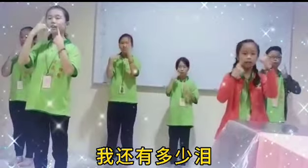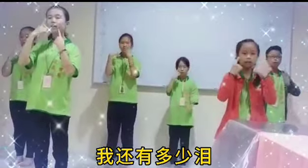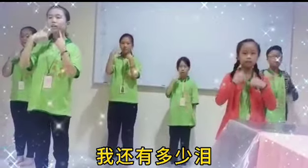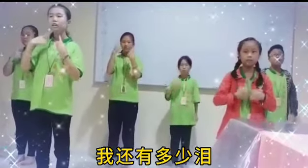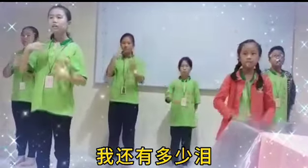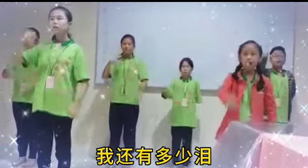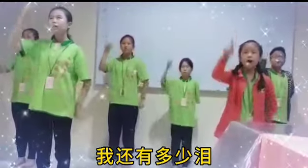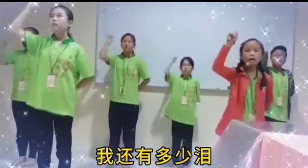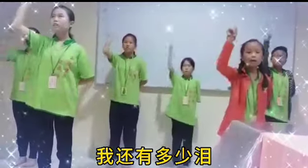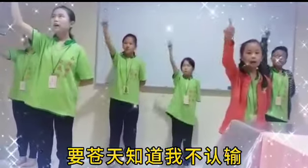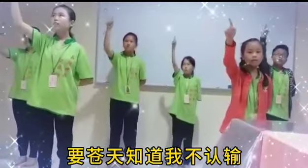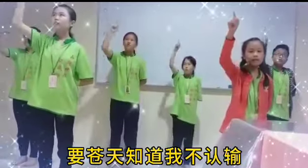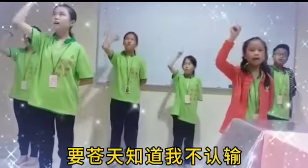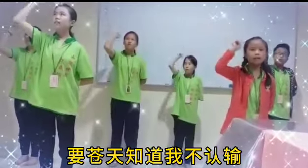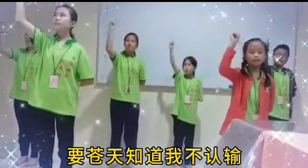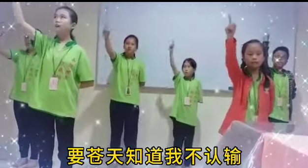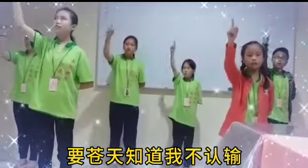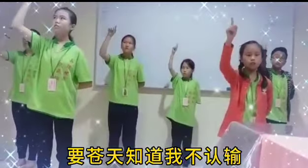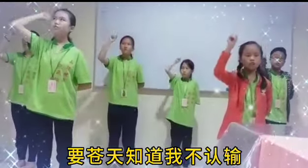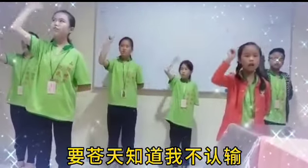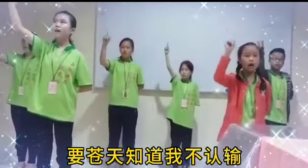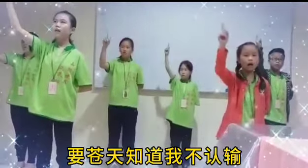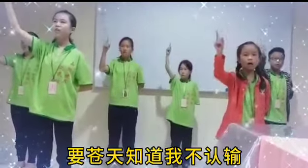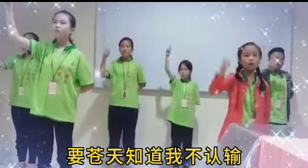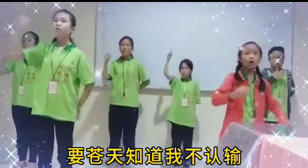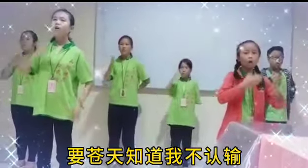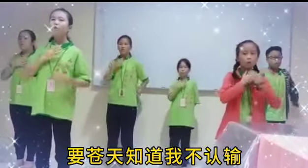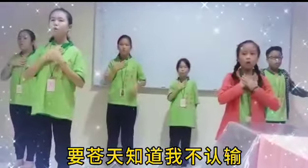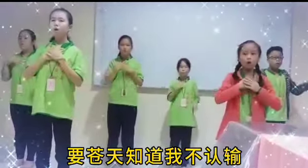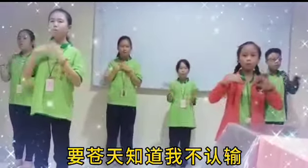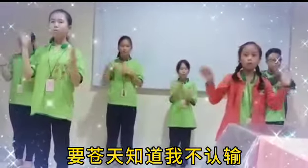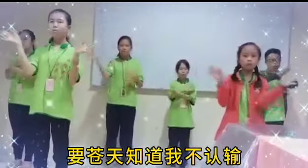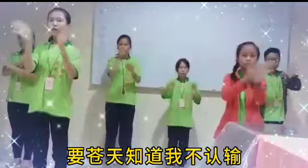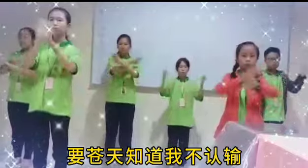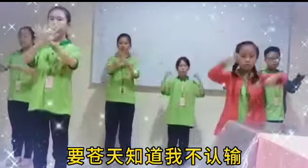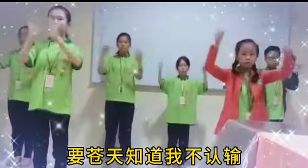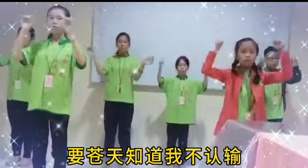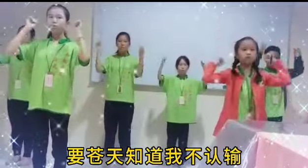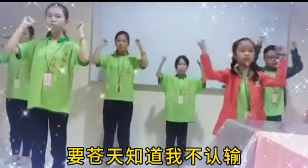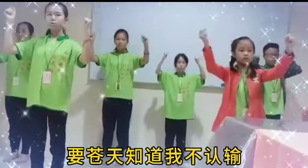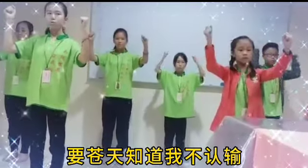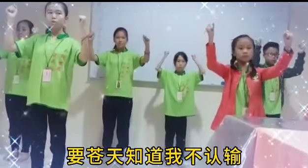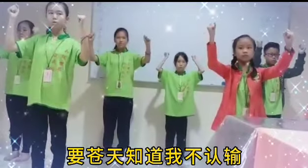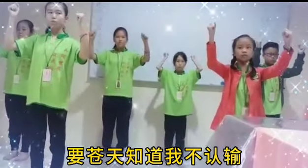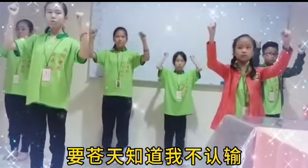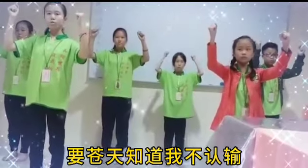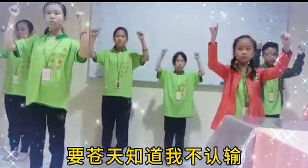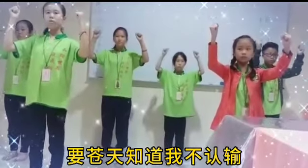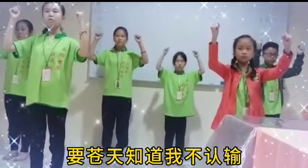要苍天知道 我不认输